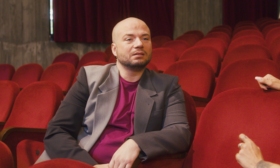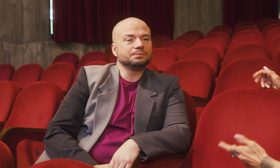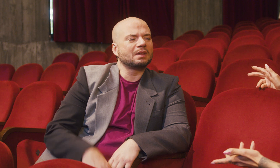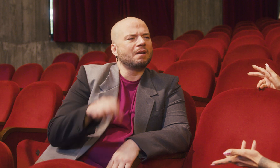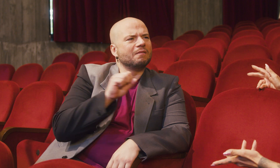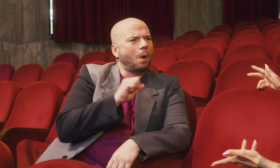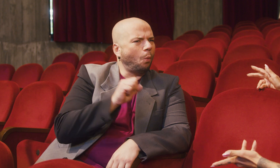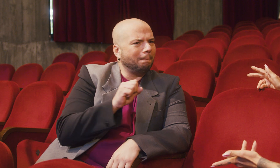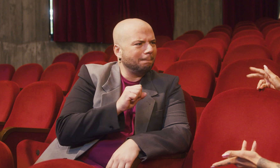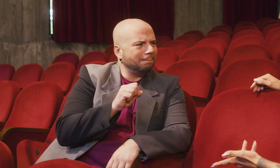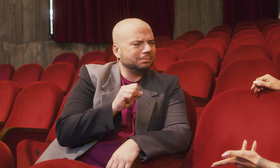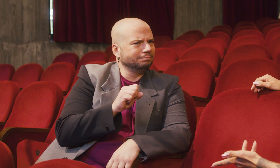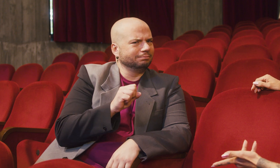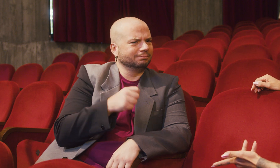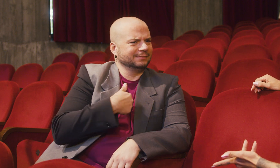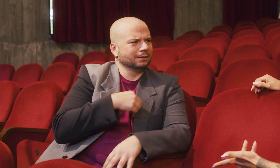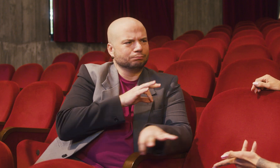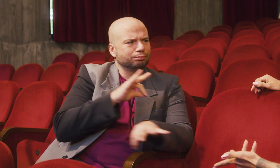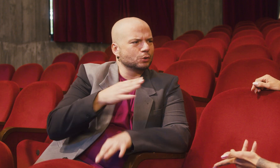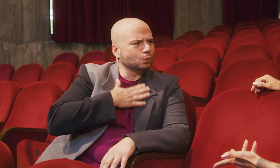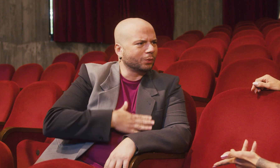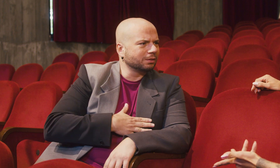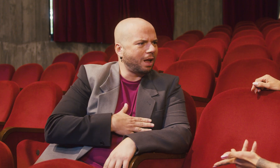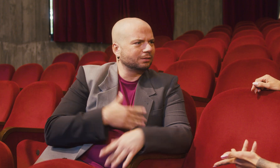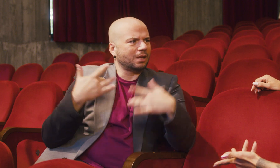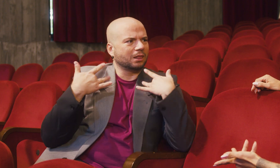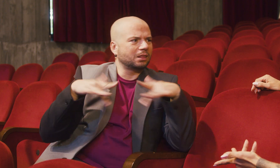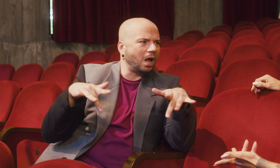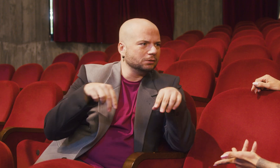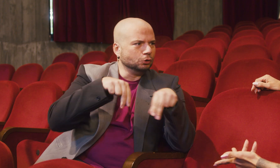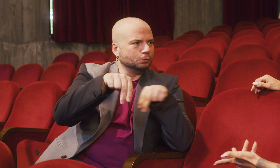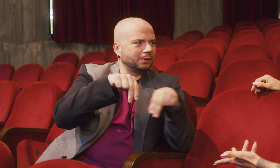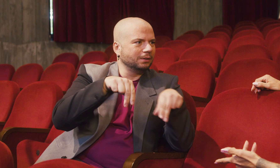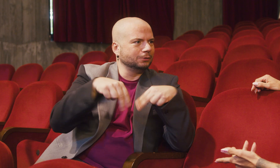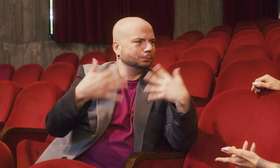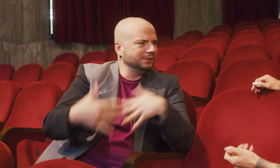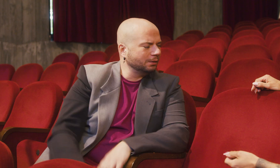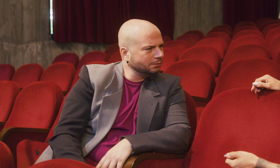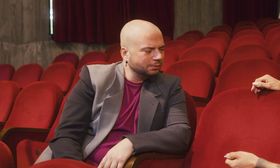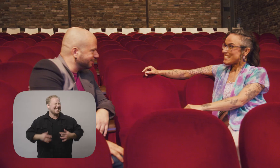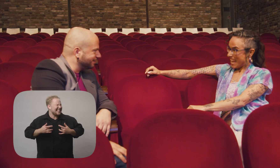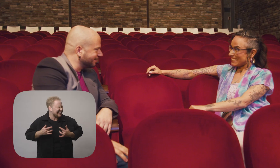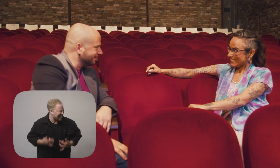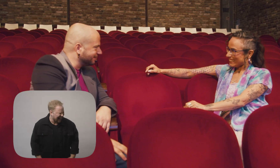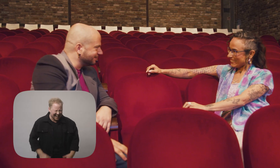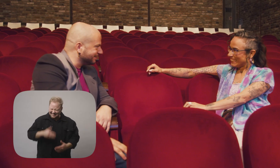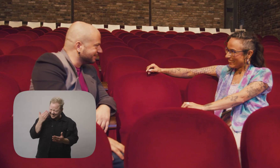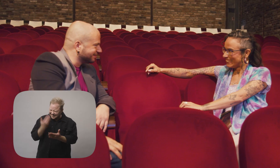Warum spiele ich sonntags im Park nackt Schach? Nackt?